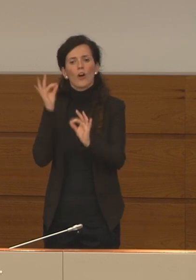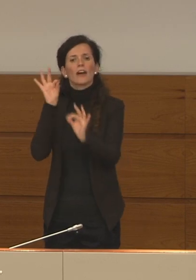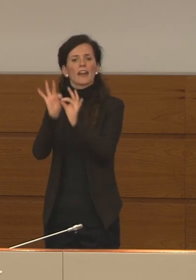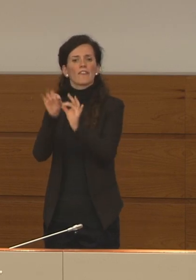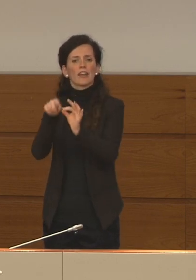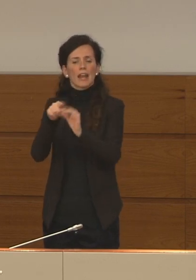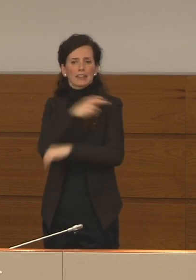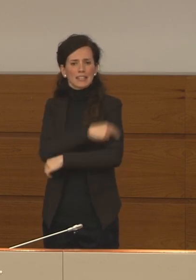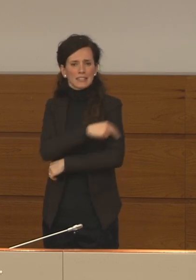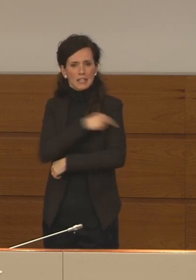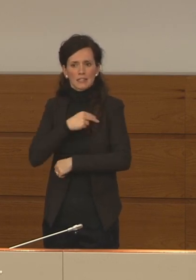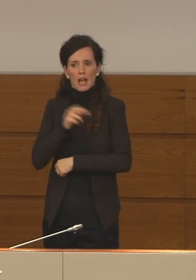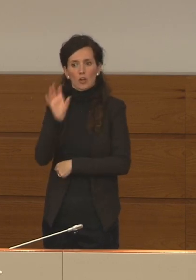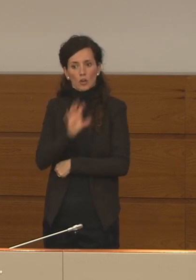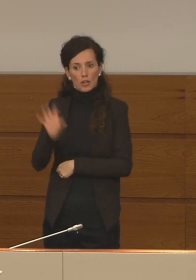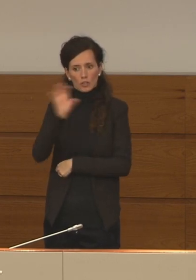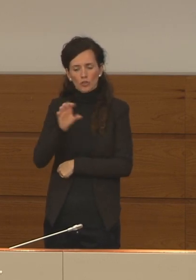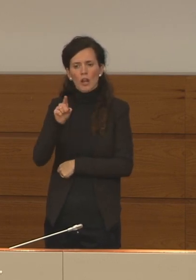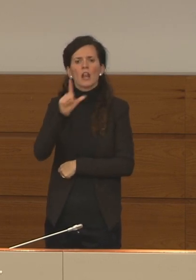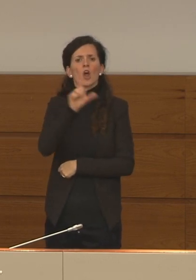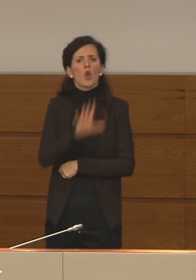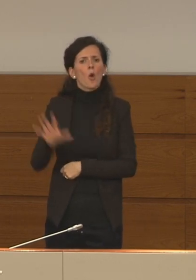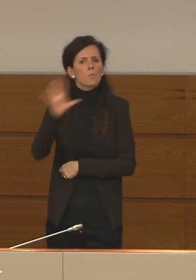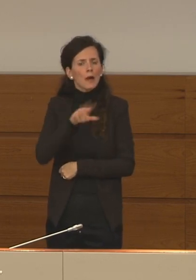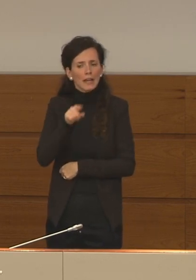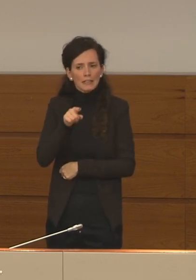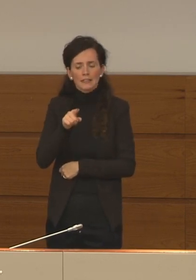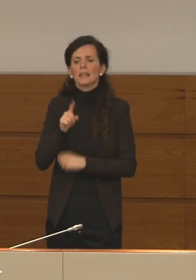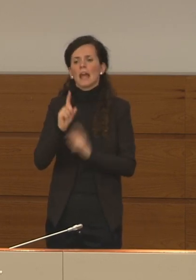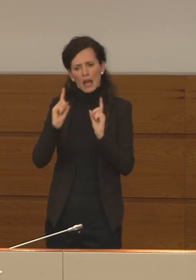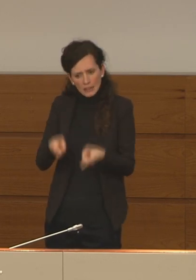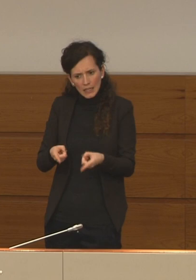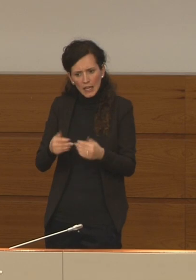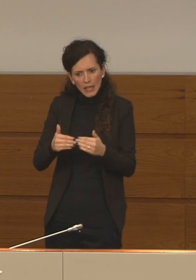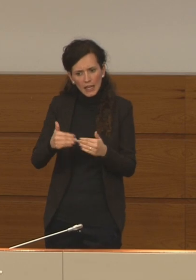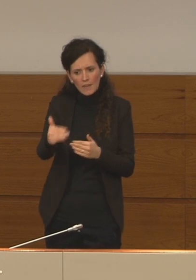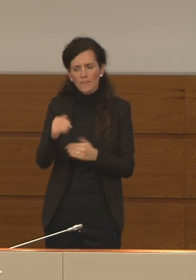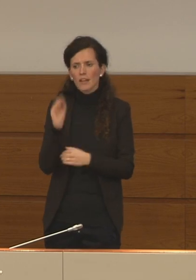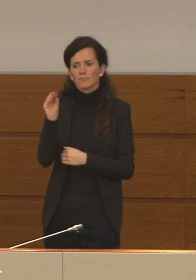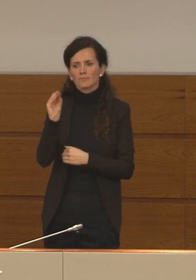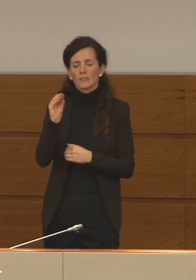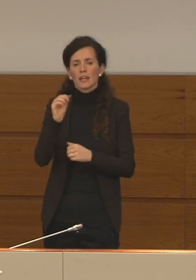regionale, che la regione Lombardia chiederà di trasferire fuori regione un